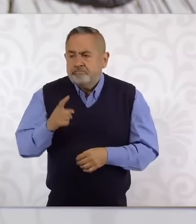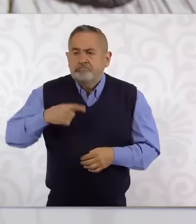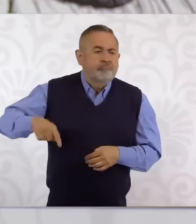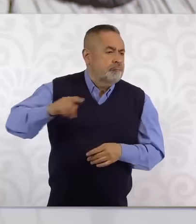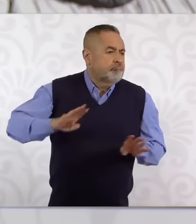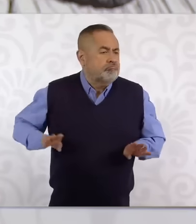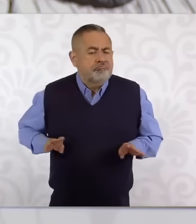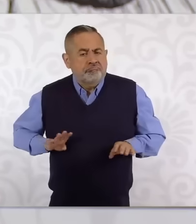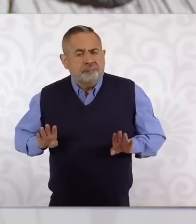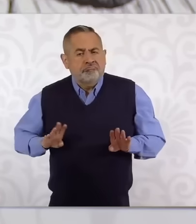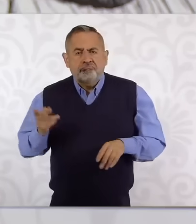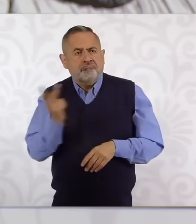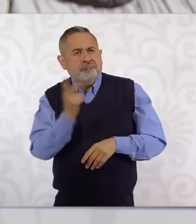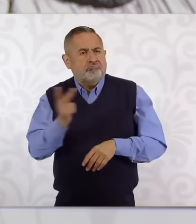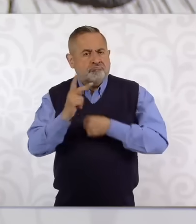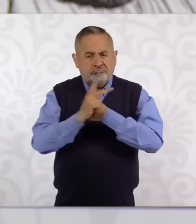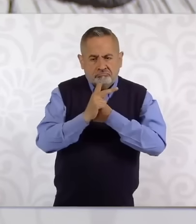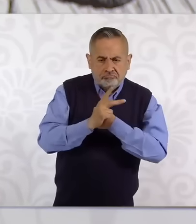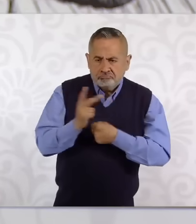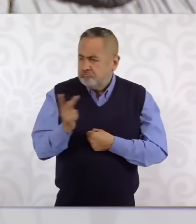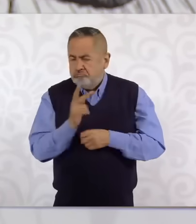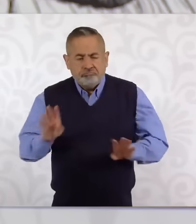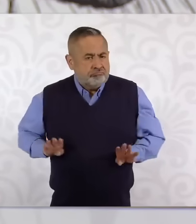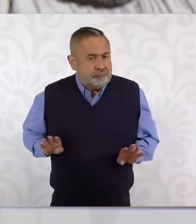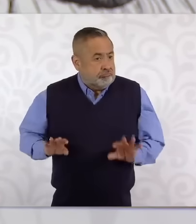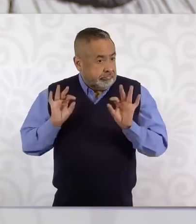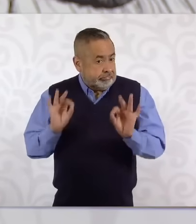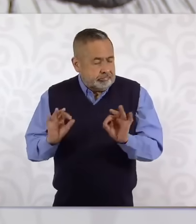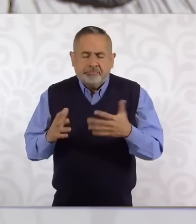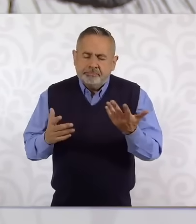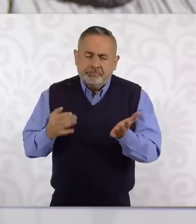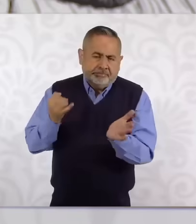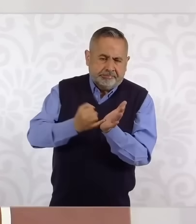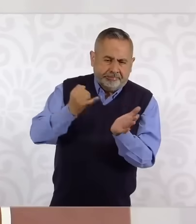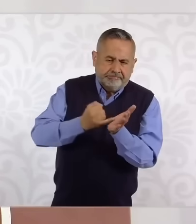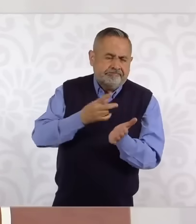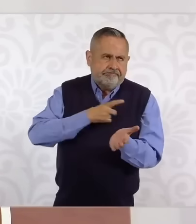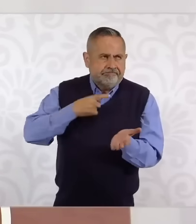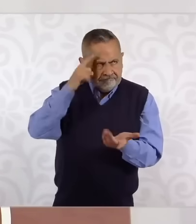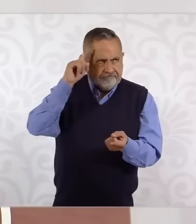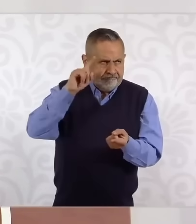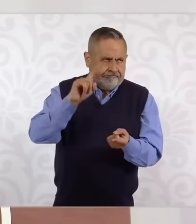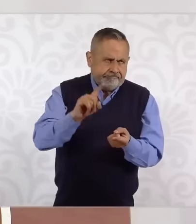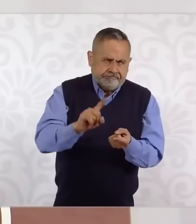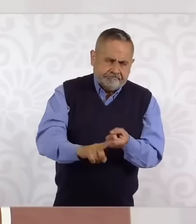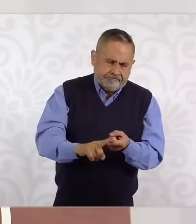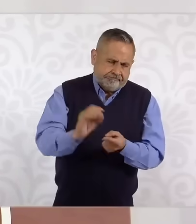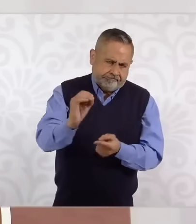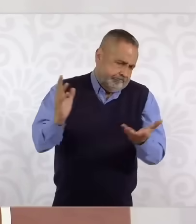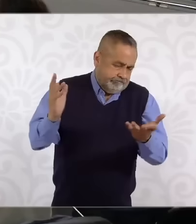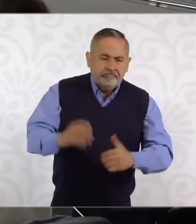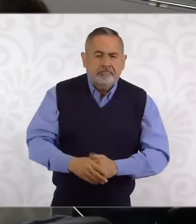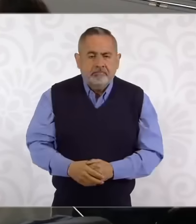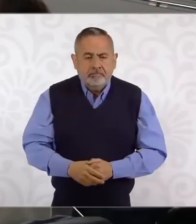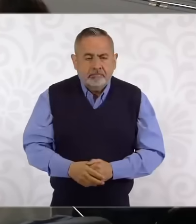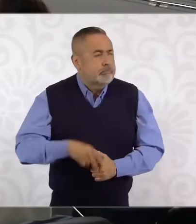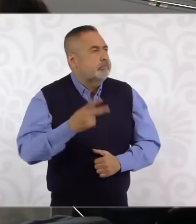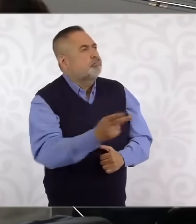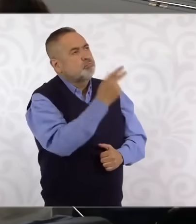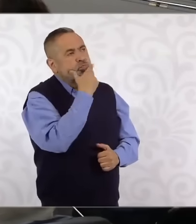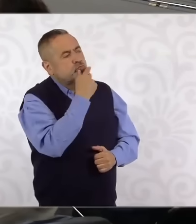ambos países pues eh las tarifas pues no deben existir. Sí. Otro de los puntos que planteaba el